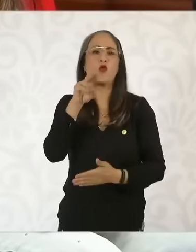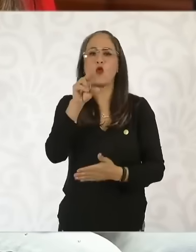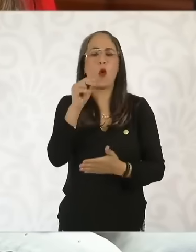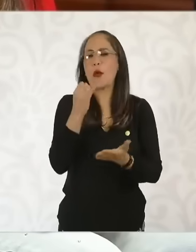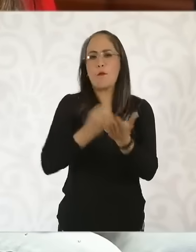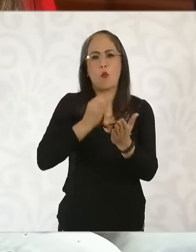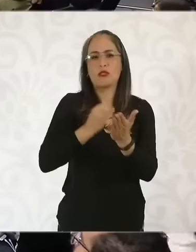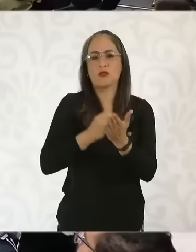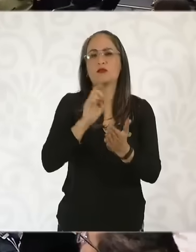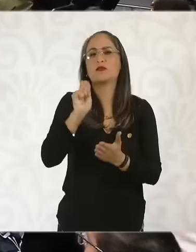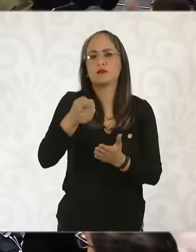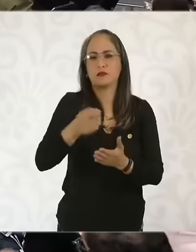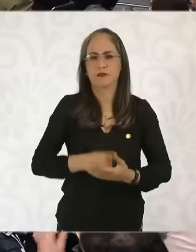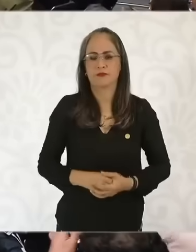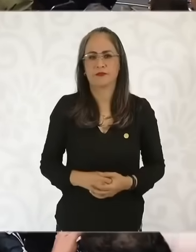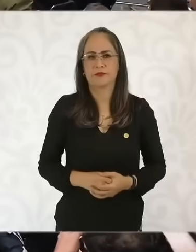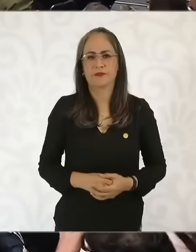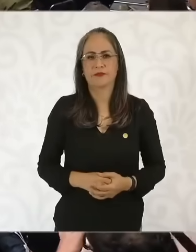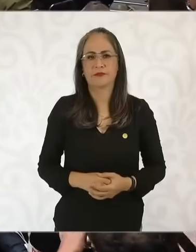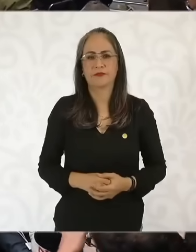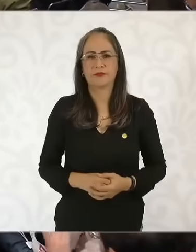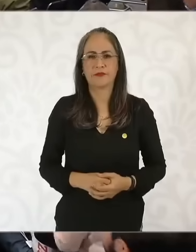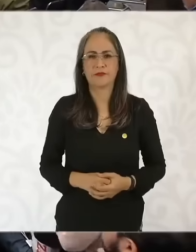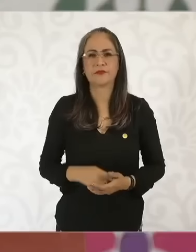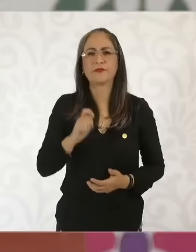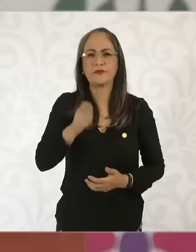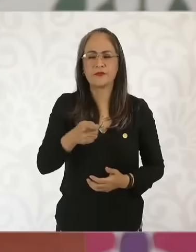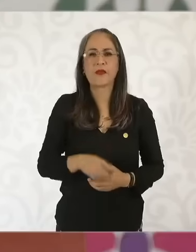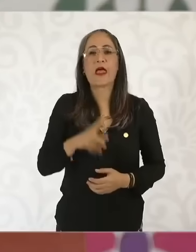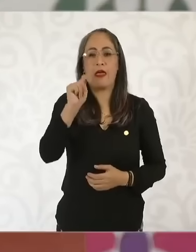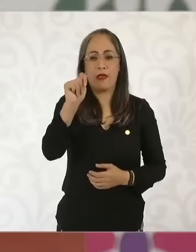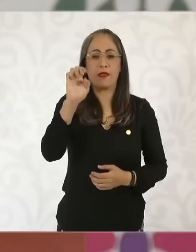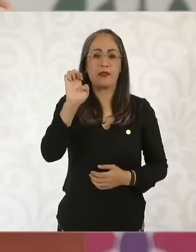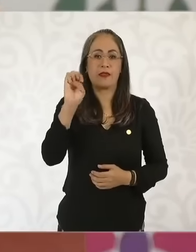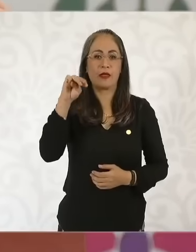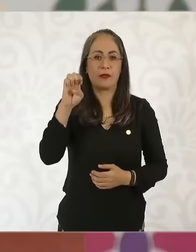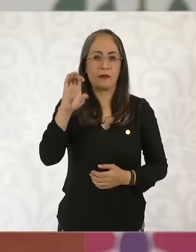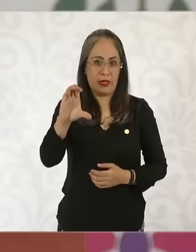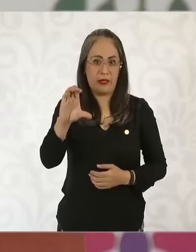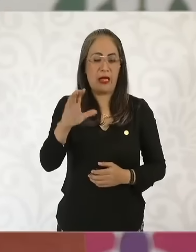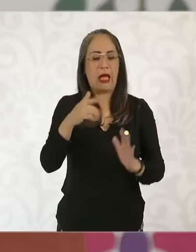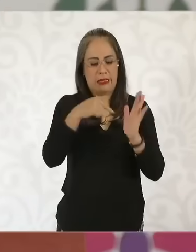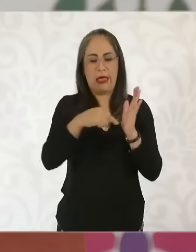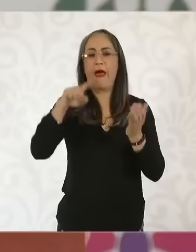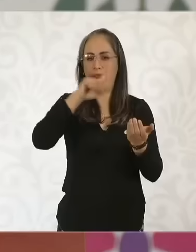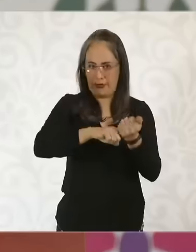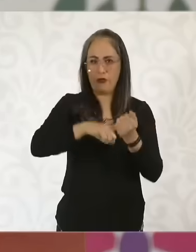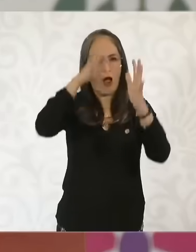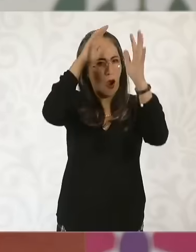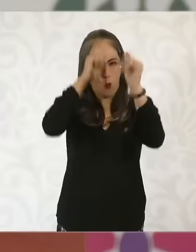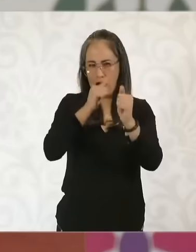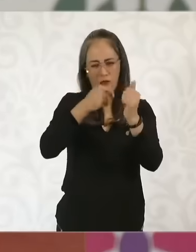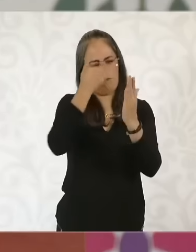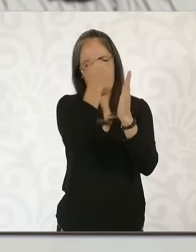arancelarias. Sí. A ver, e en el TEMEC hay una serie de acuerdos, muchísimos relacionados